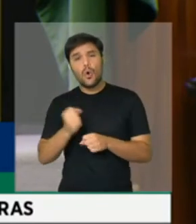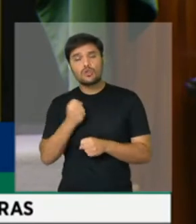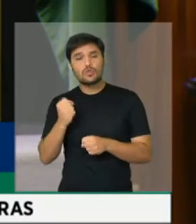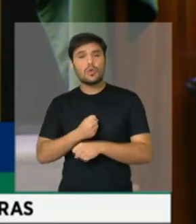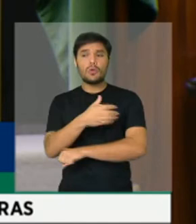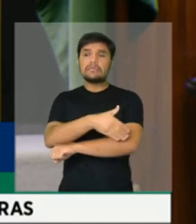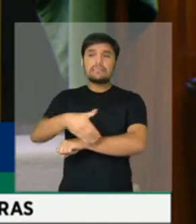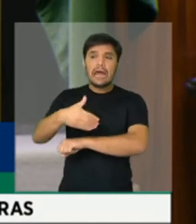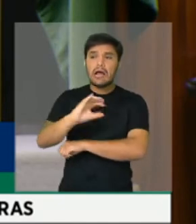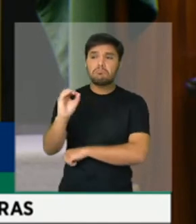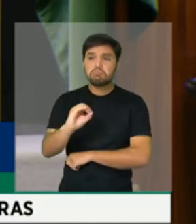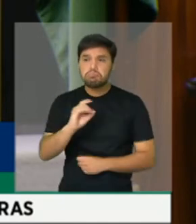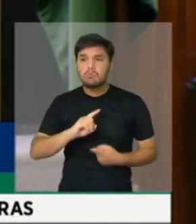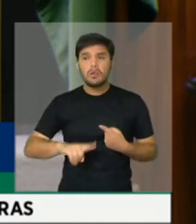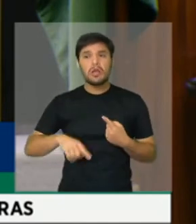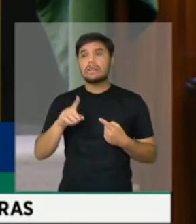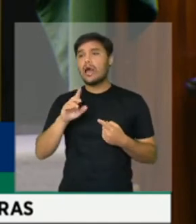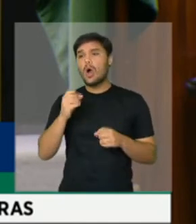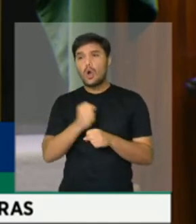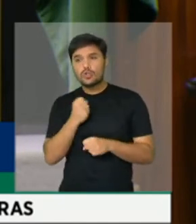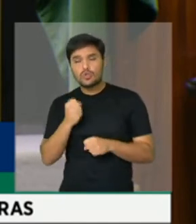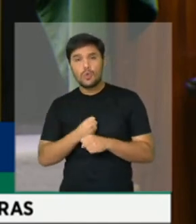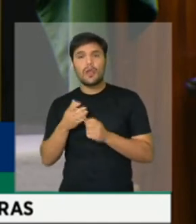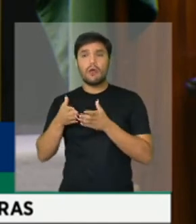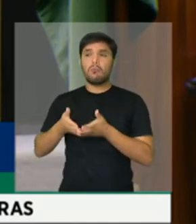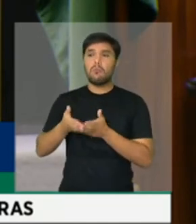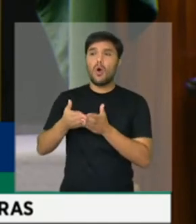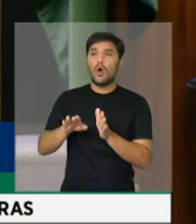PRIVADA. PORQUE A INICIATIVA PRIVADA NÃO TEM CONDIÇÕES DE FAZER OS GRANDES INVESTIMENTOS. QUERIA SABER